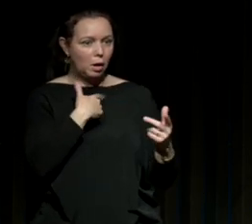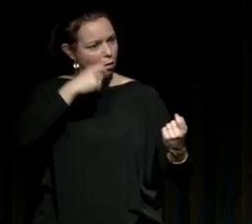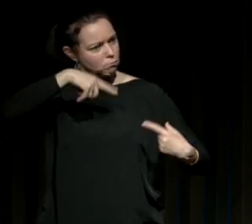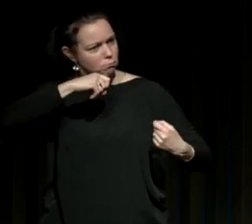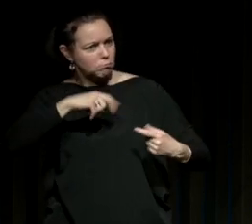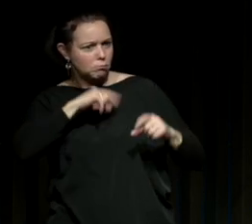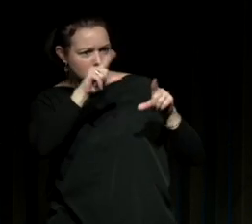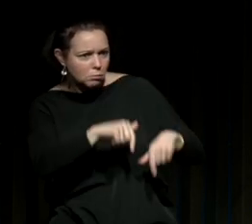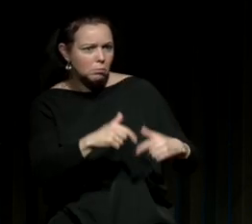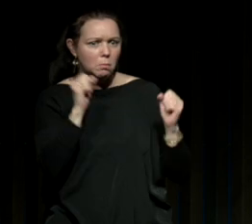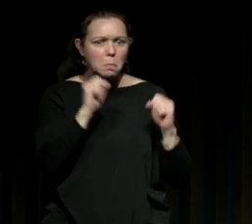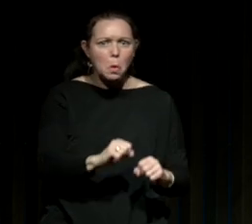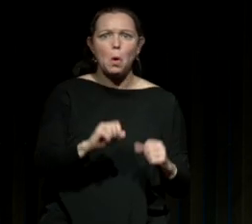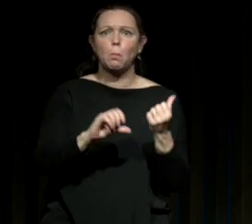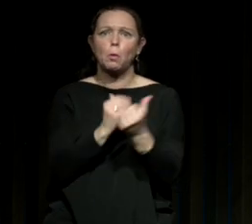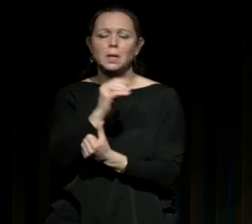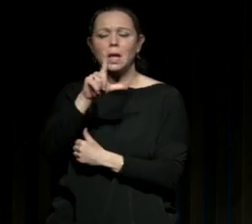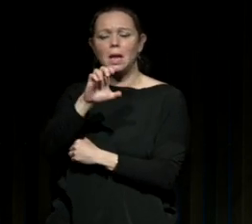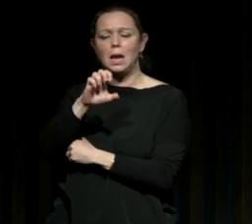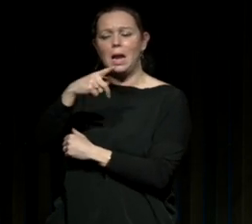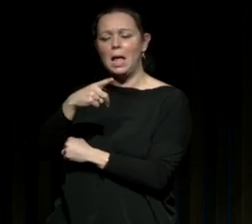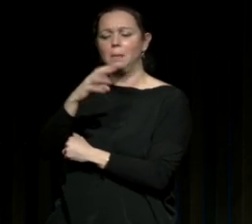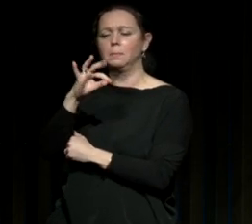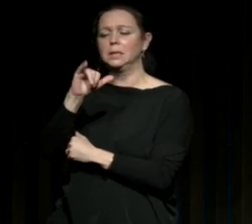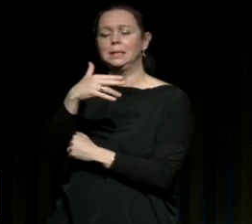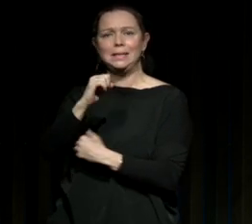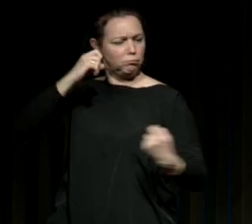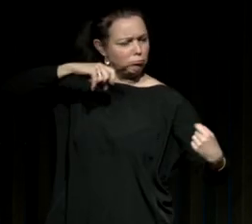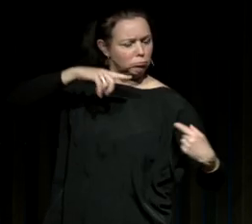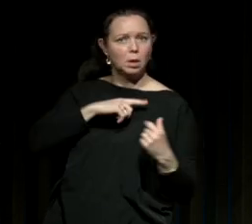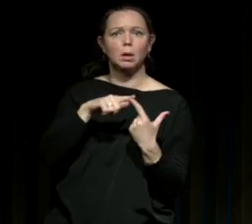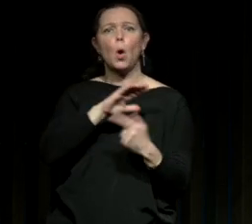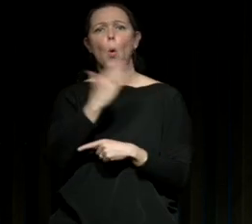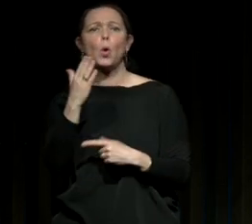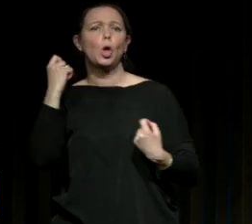la leptine d'abord et puis a eu d'autres hormones d'autres cytokines site sécrétée par le tissu